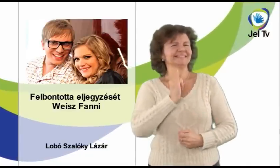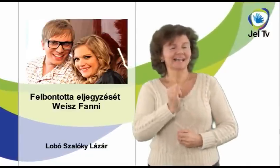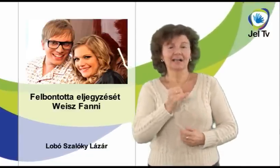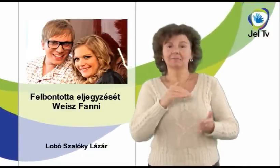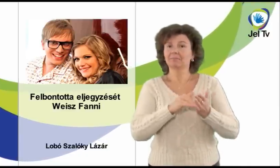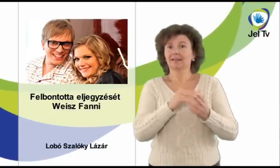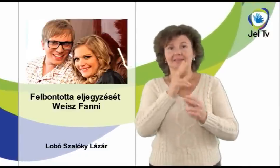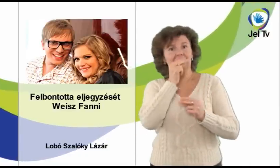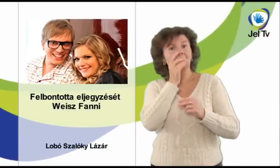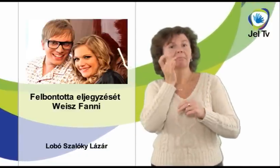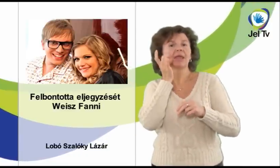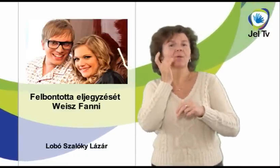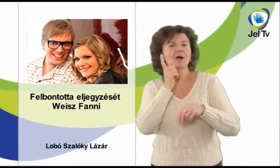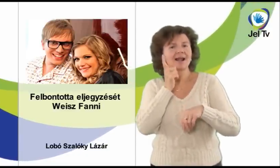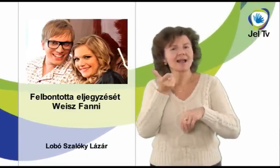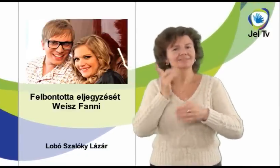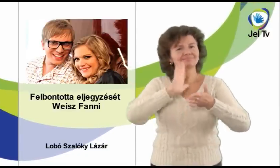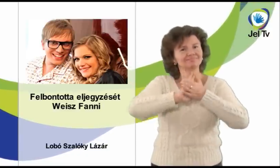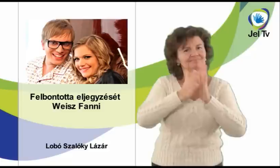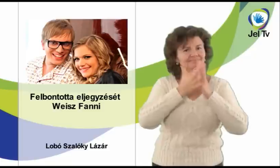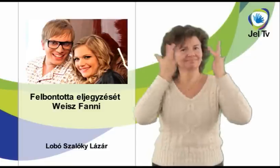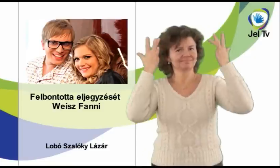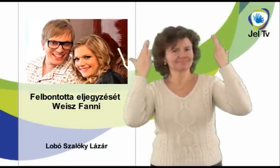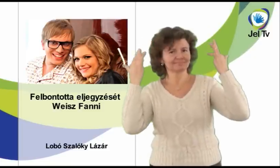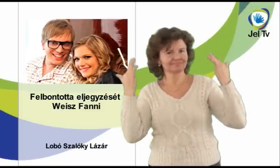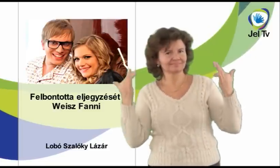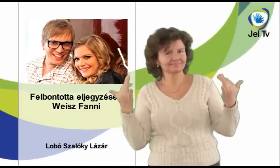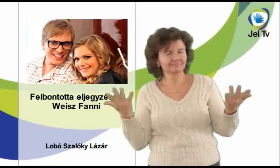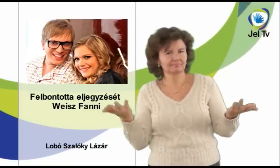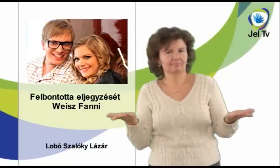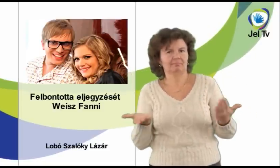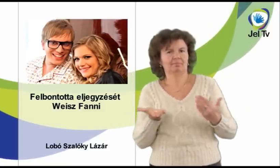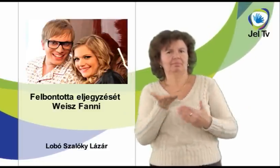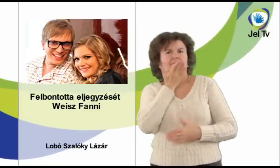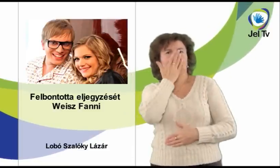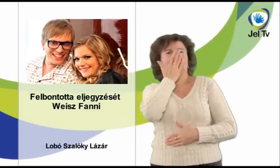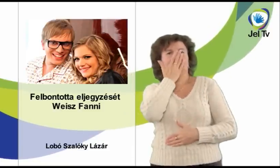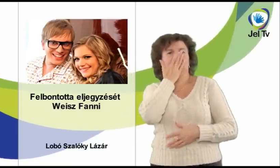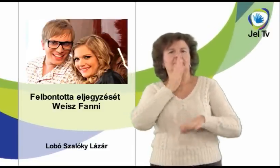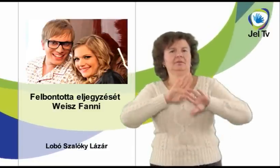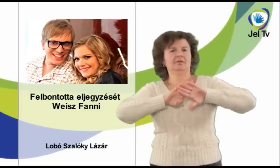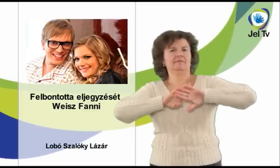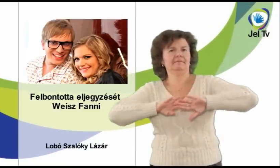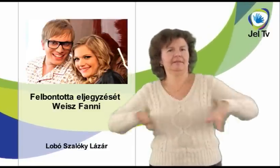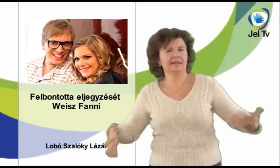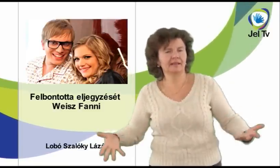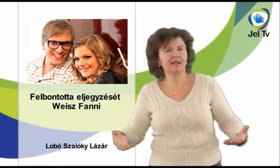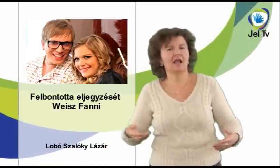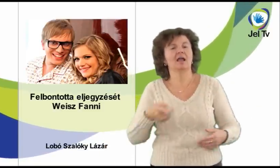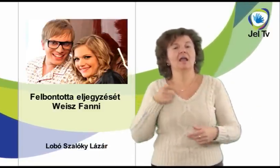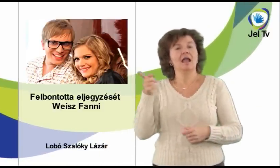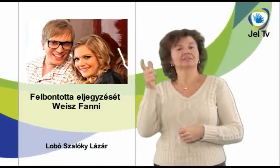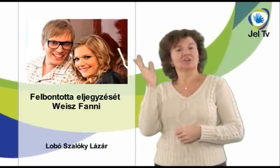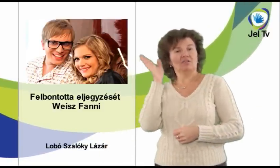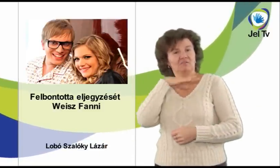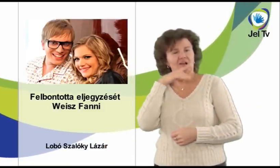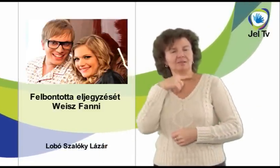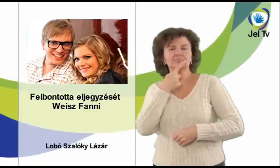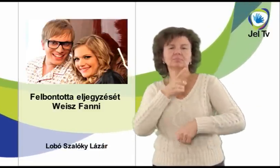A lány azonnal igennel válaszolt akkor, de az esküvő dátumát még nem tűzték ki. Azóta szakítottak egymással.